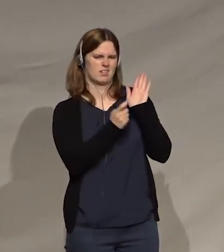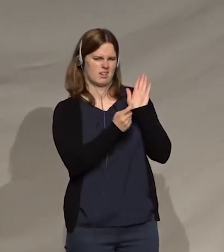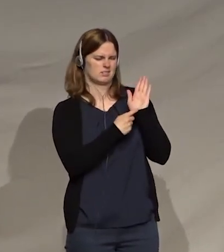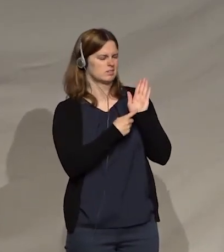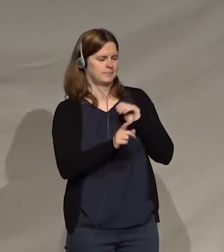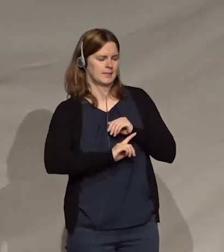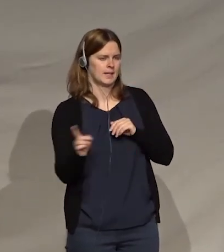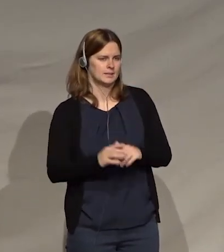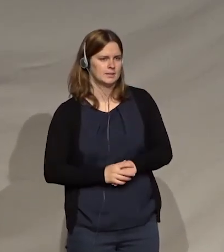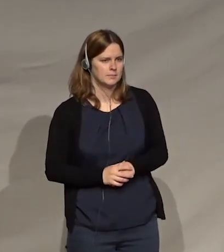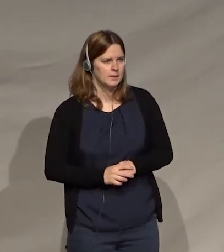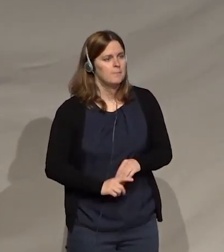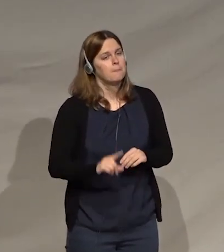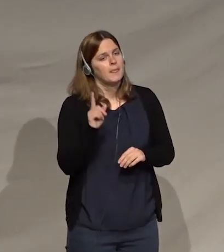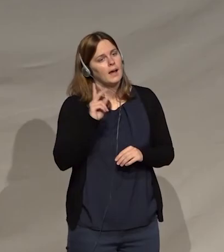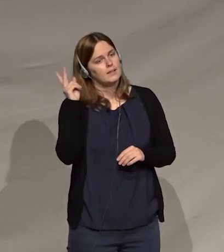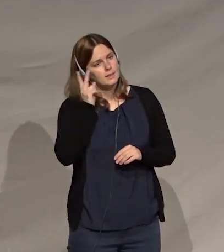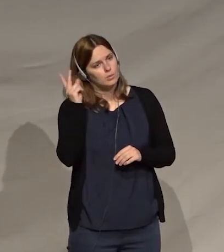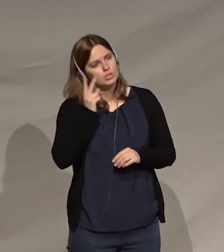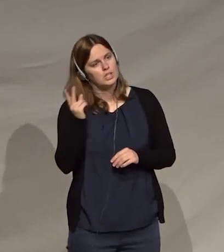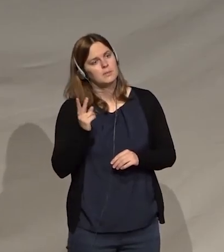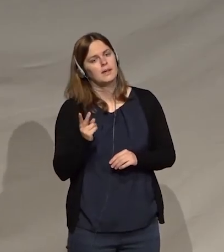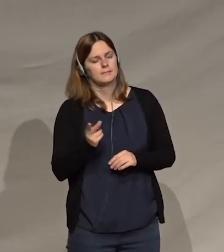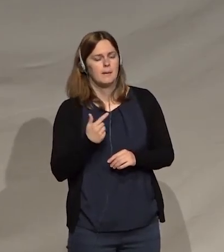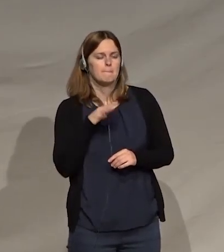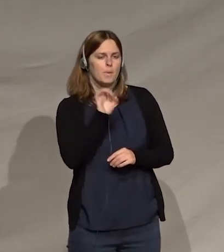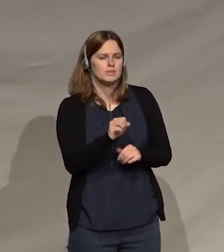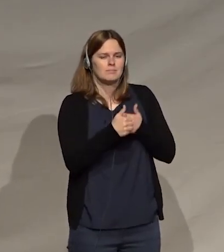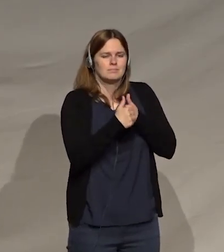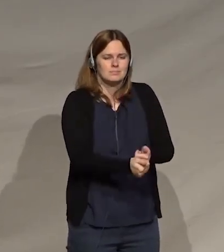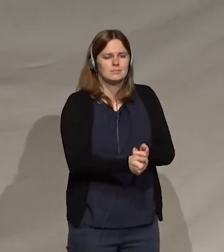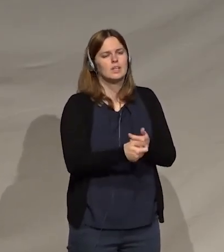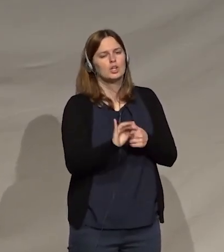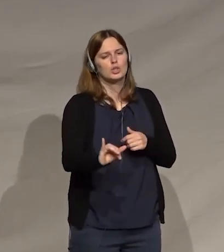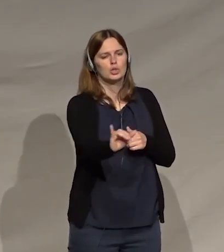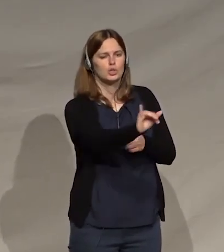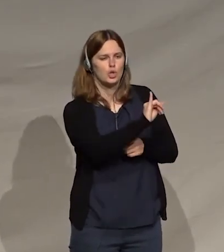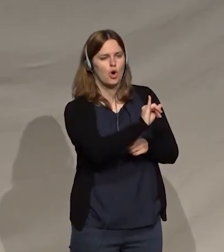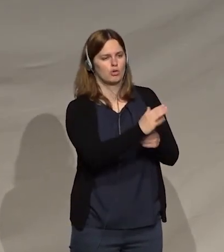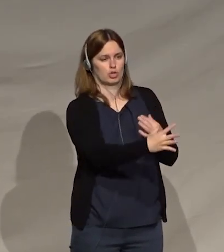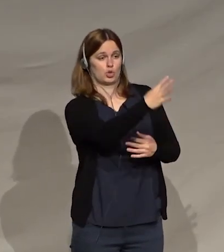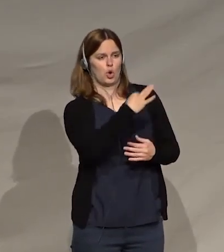když jsou jim službou zasílány dokumenty, mohou být z České republiky. A tak víme, že v České republice máme uživatele